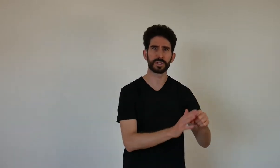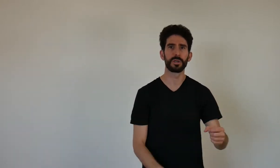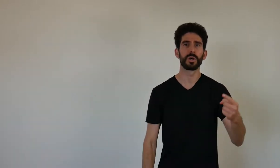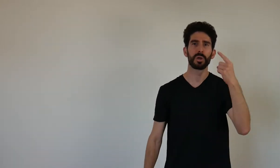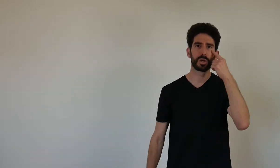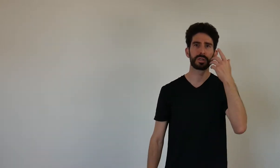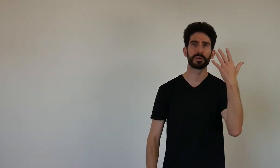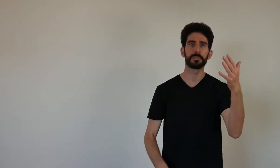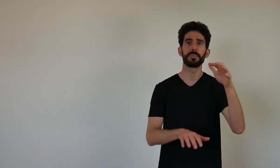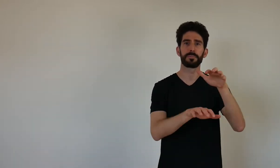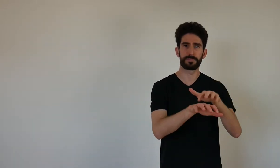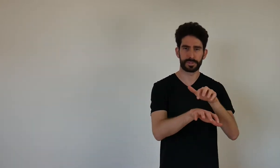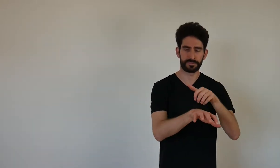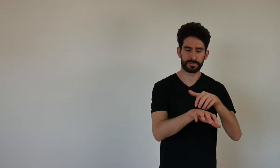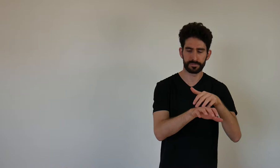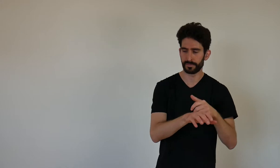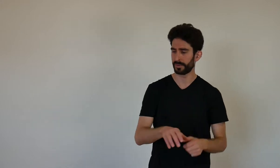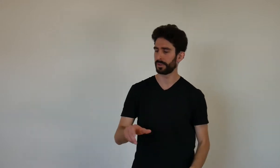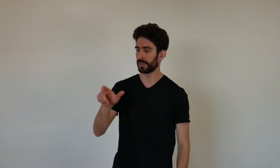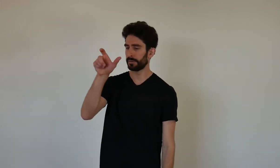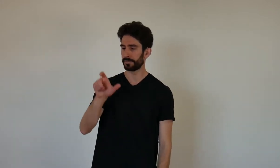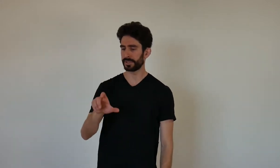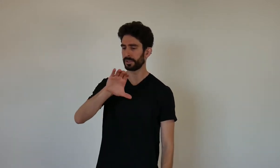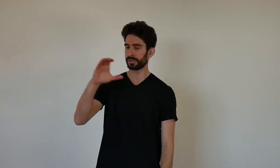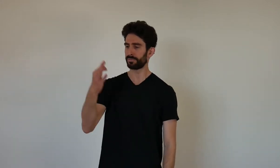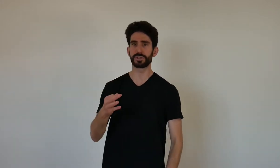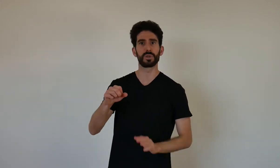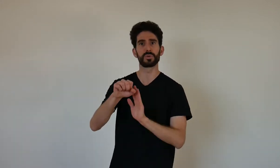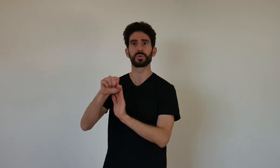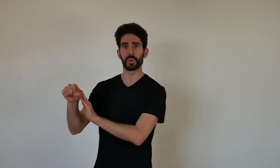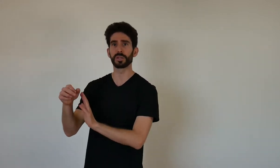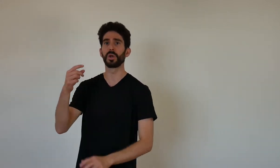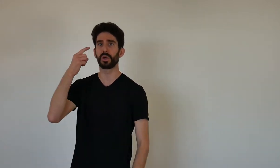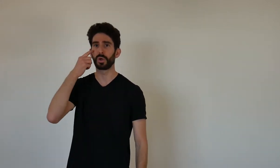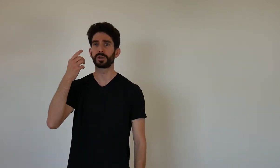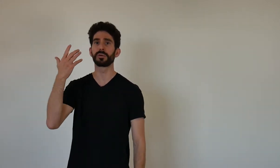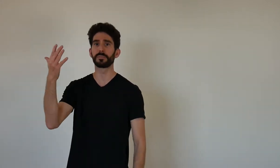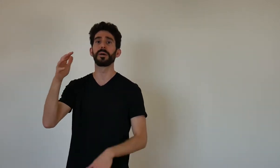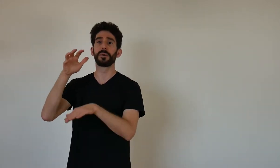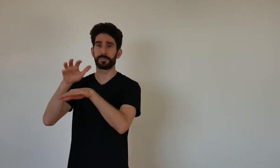l'est de l'oeil, de la main et du pied. Une personne 100% droitière l'est de l'oeil, de la main et du pied.